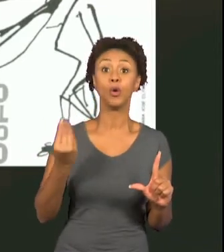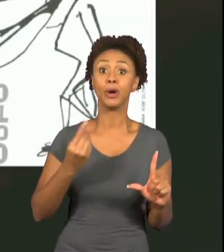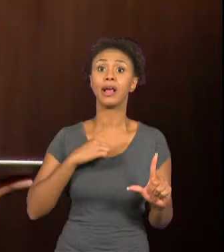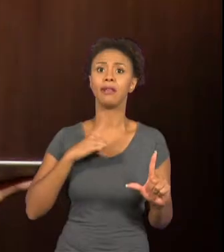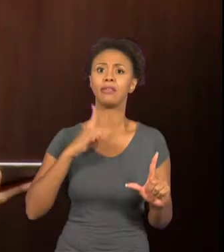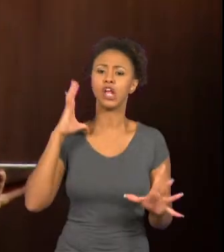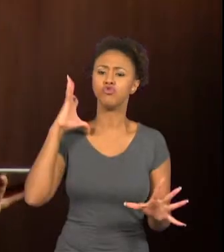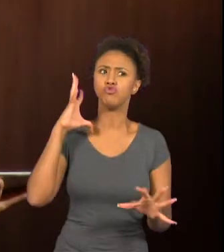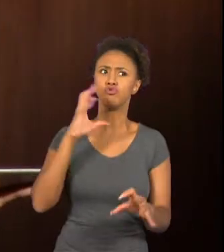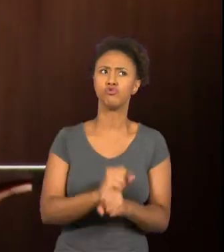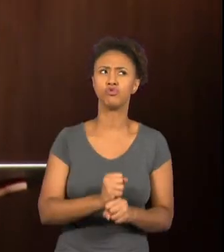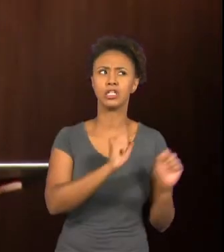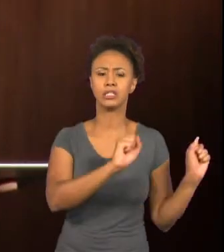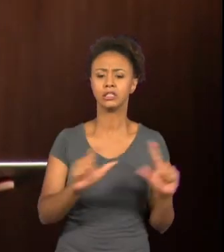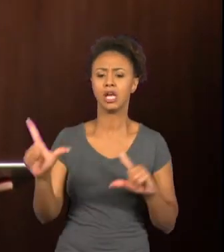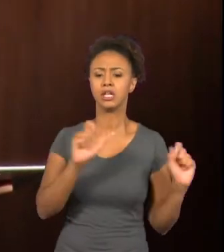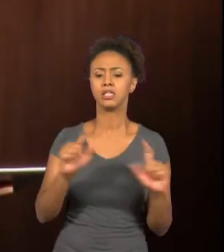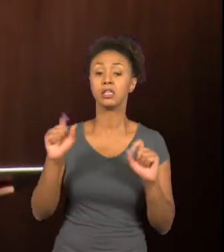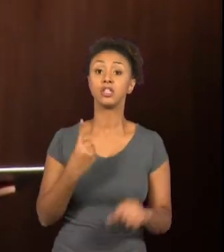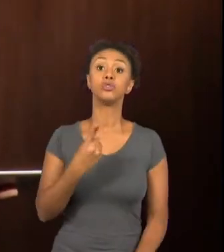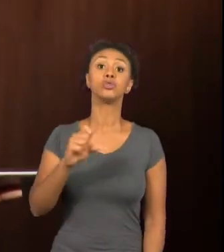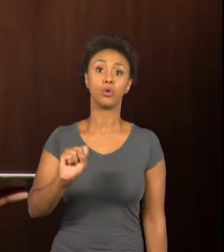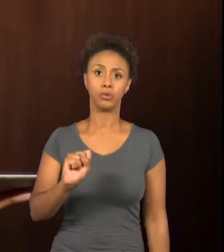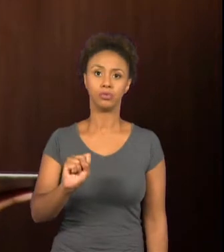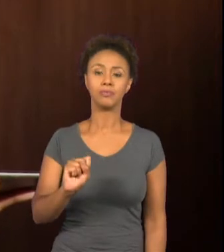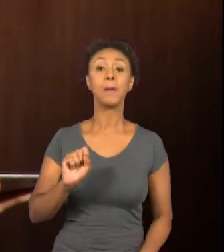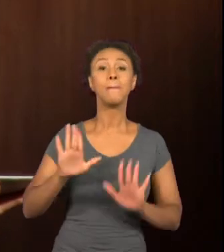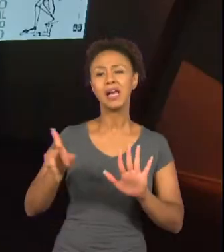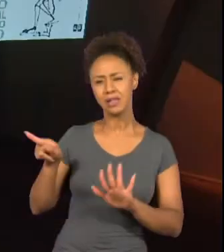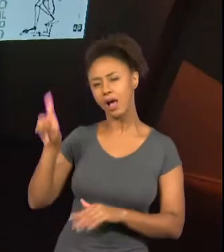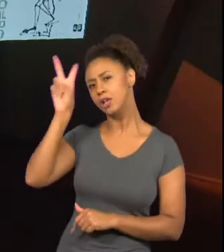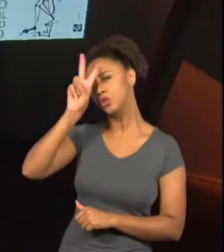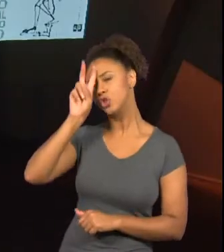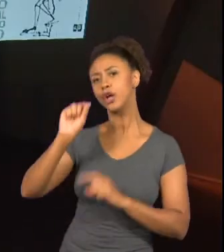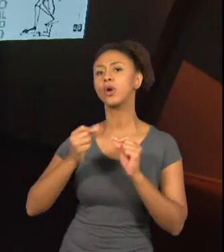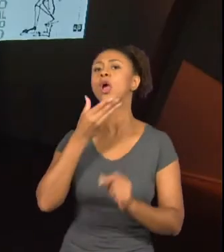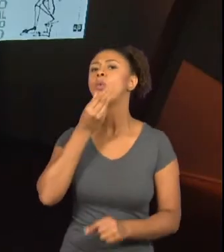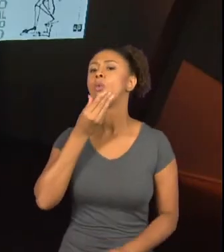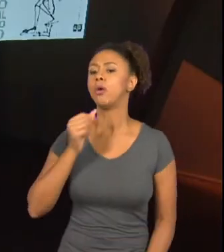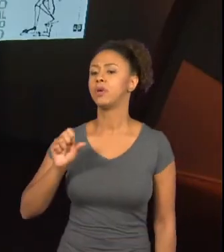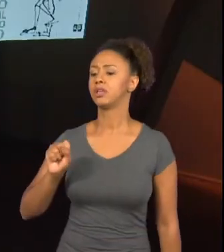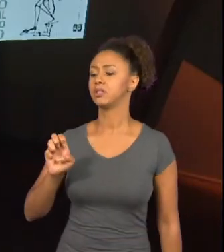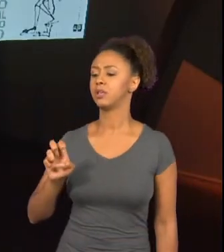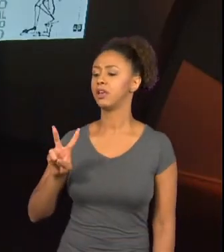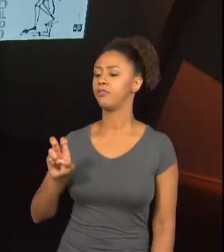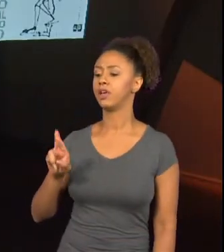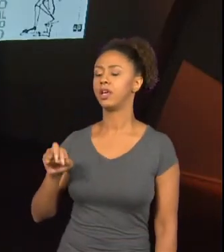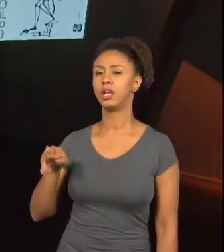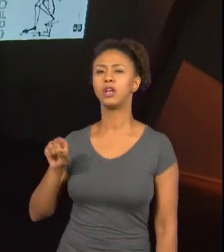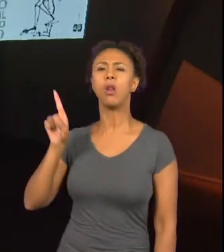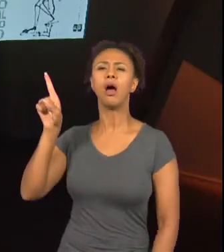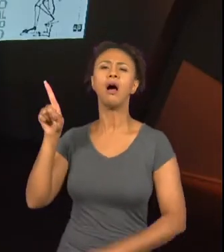AQUI SE CONTA A TRAJETÓRIA DO SEVERINO PARTINDO DO SERTÃO, DA REGIÃO MAIS ÁRIDA DE PERNAMBUCO,